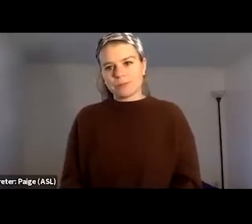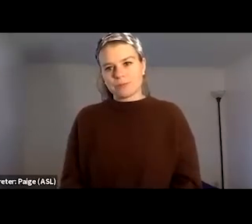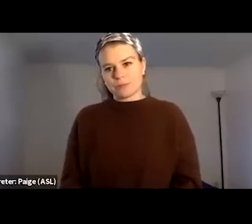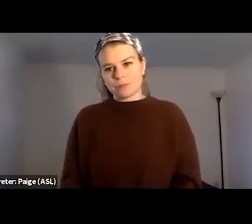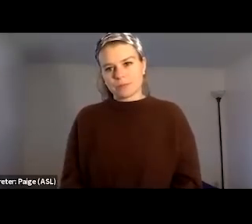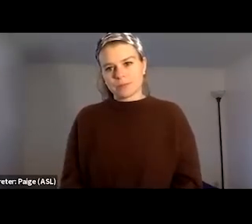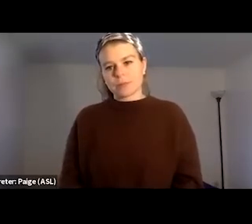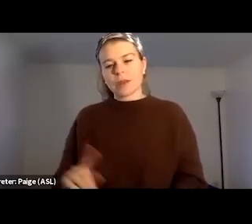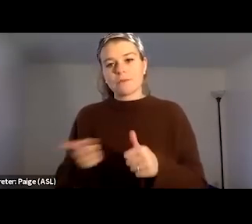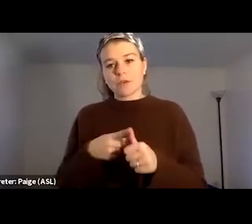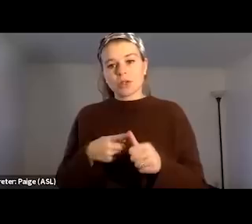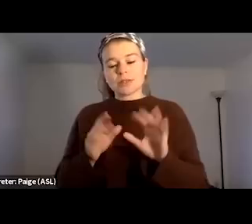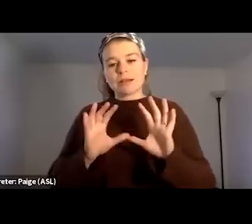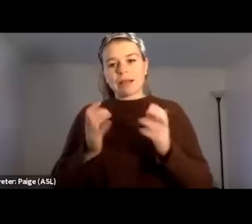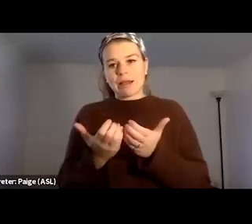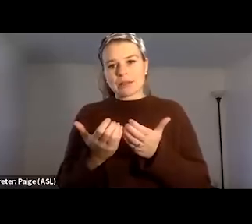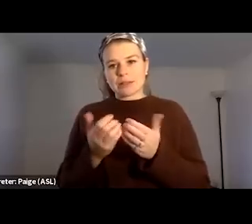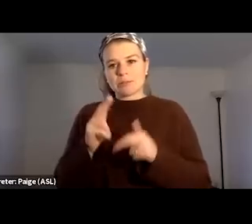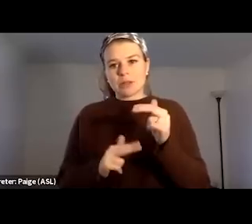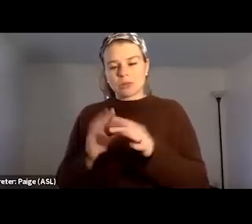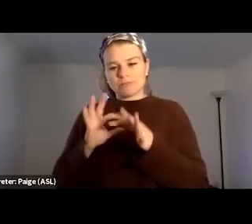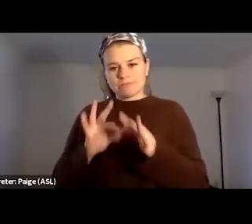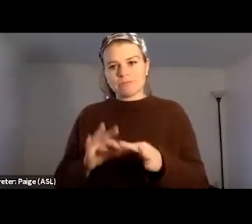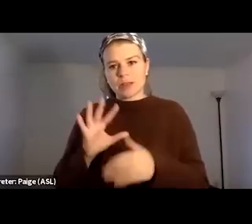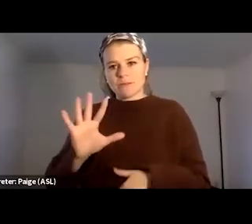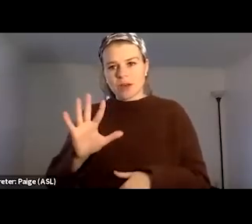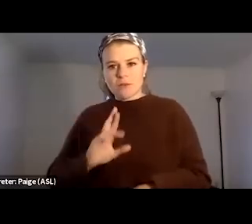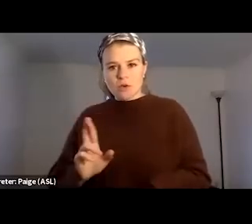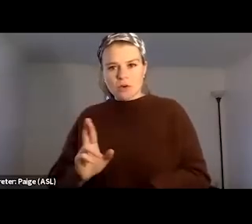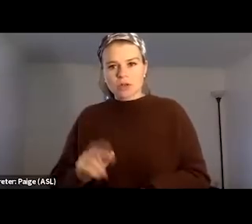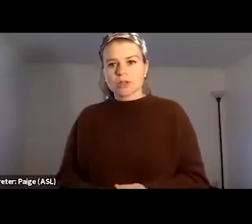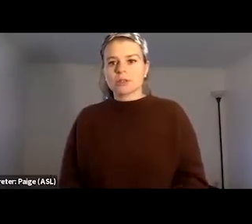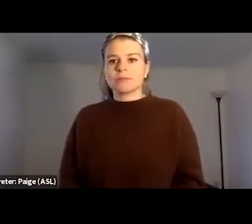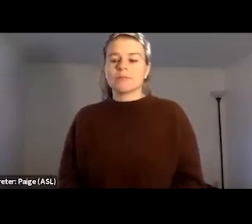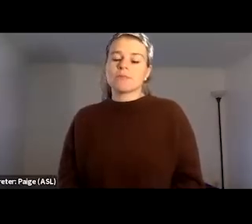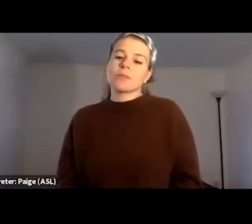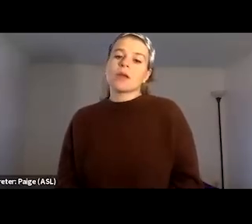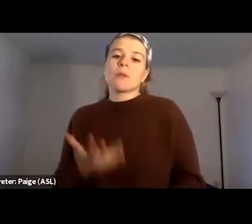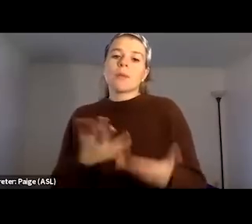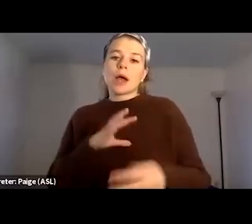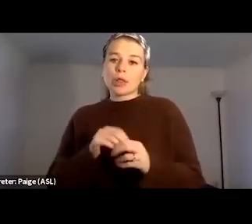Primero serían clases basadas en las cinco R. Las sesiones de clase incluían los derechos y responsabilidades de las personas